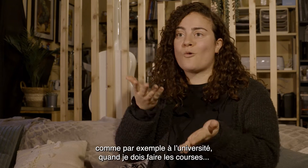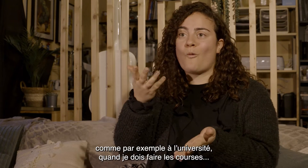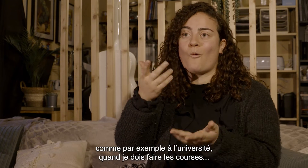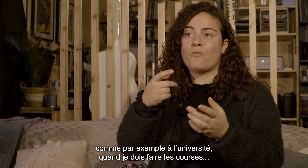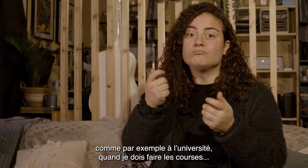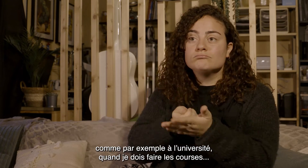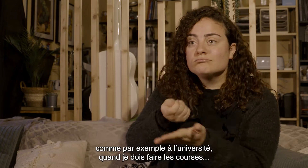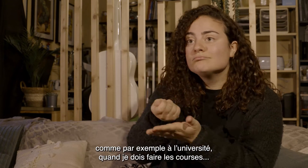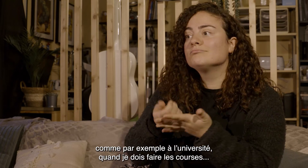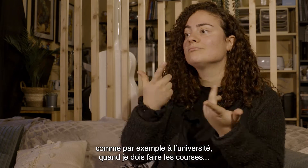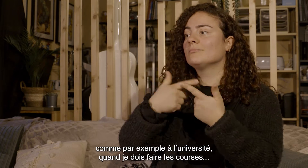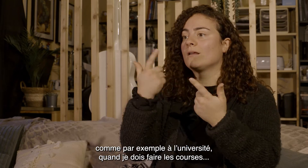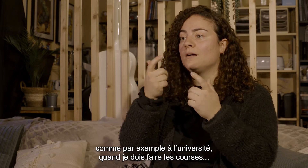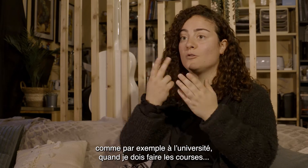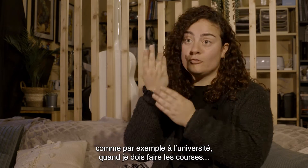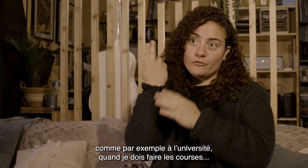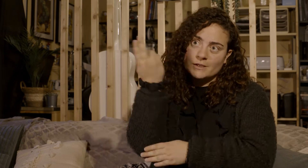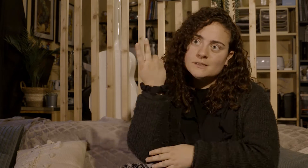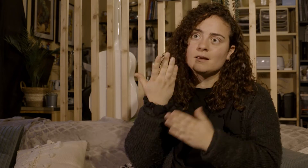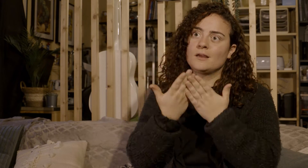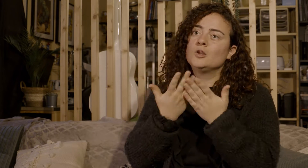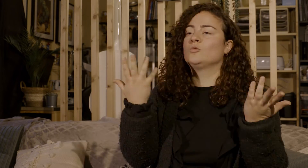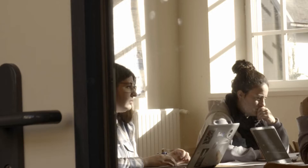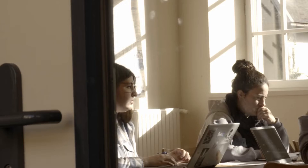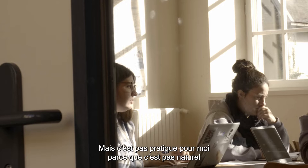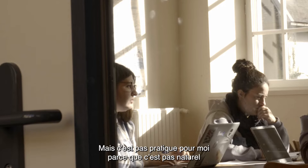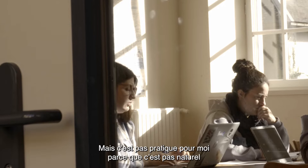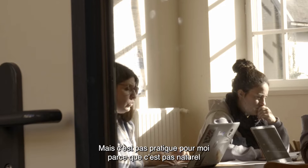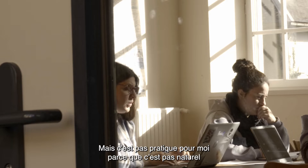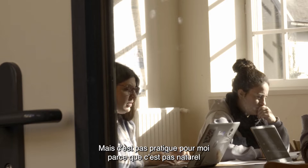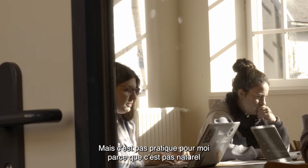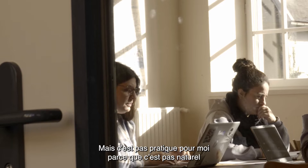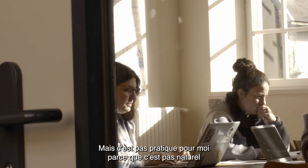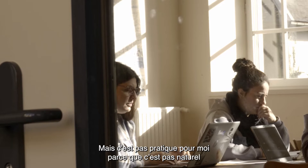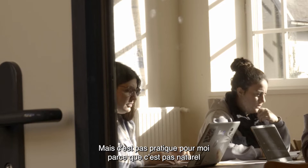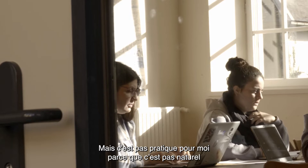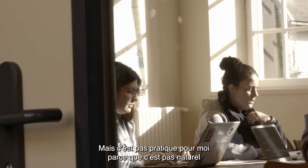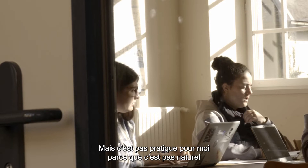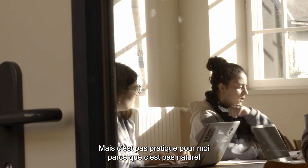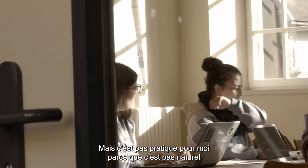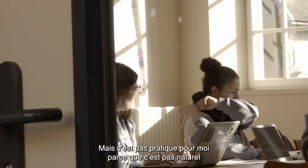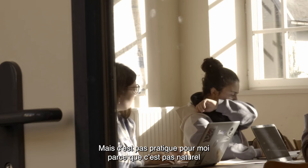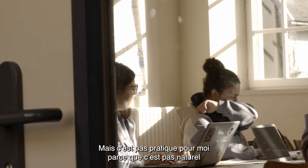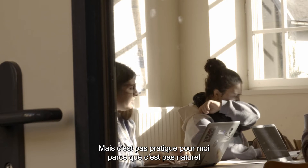comme par exemple à l’université, quand je dois faire les courses... Mais c’est pas pratique pour moi parce que c’est pas naturel